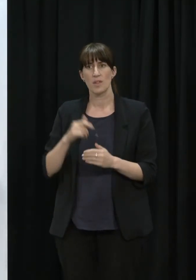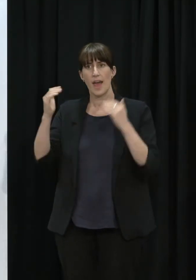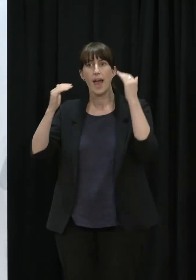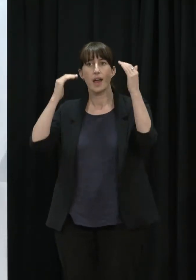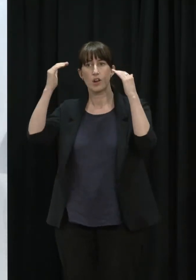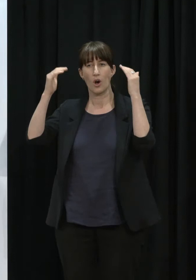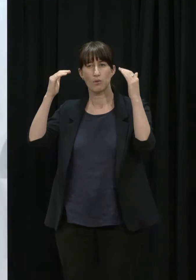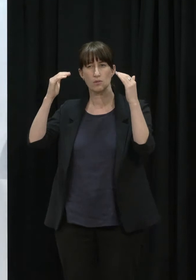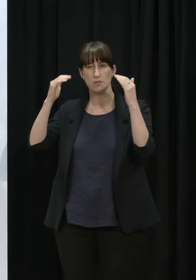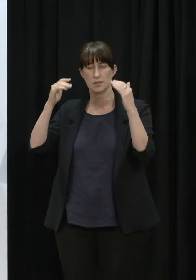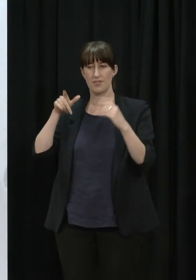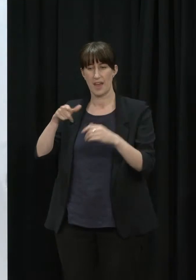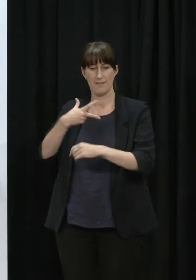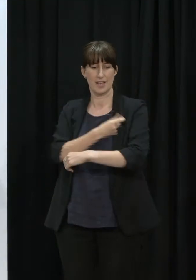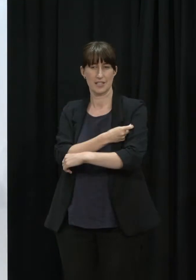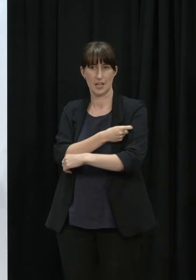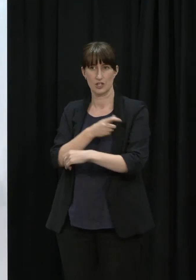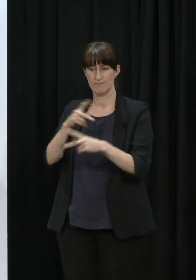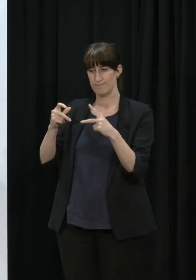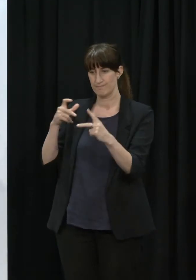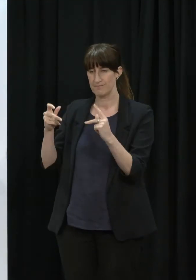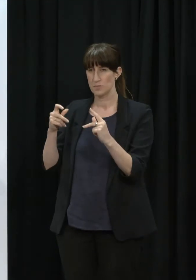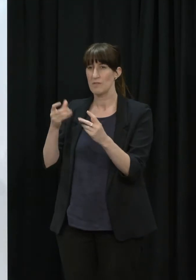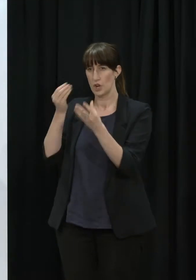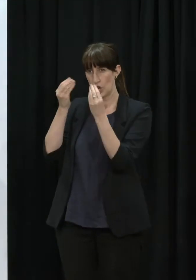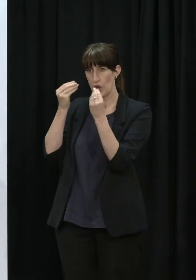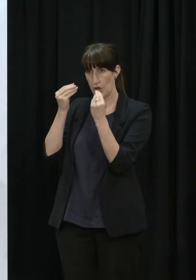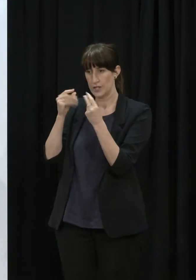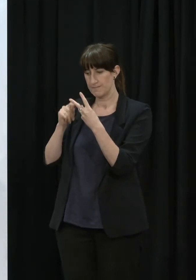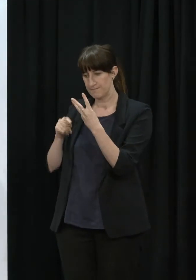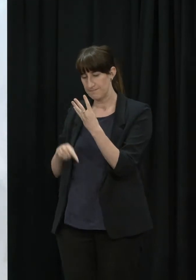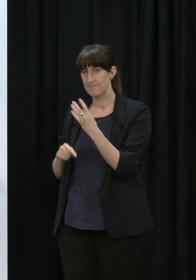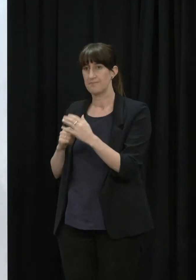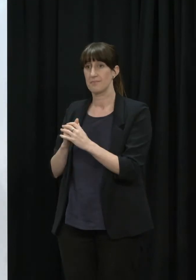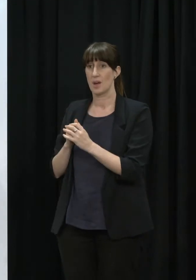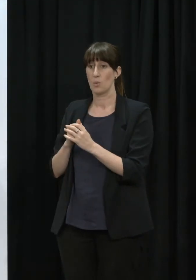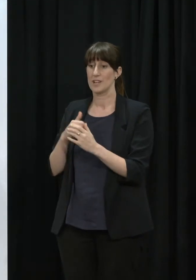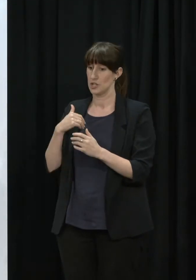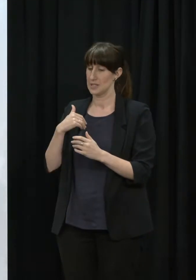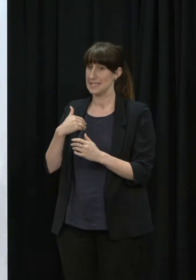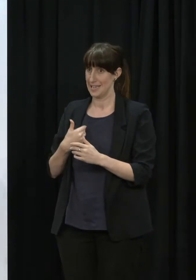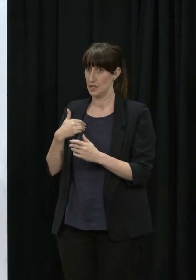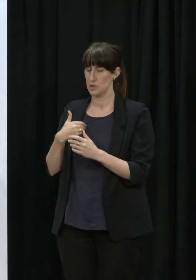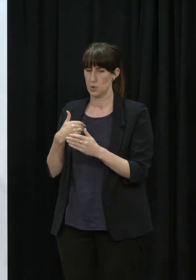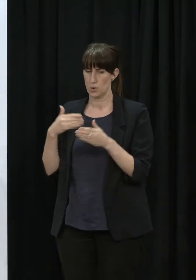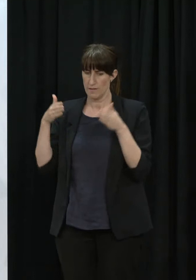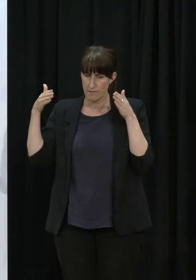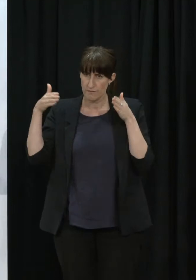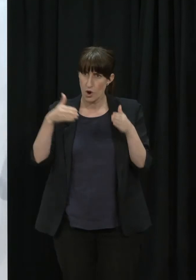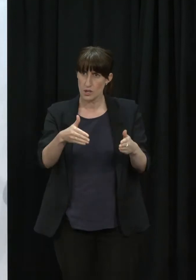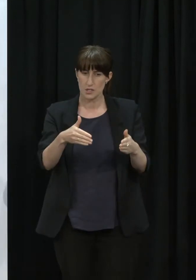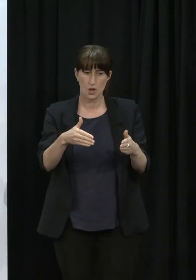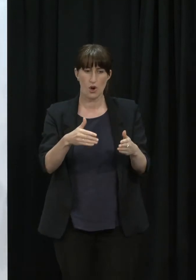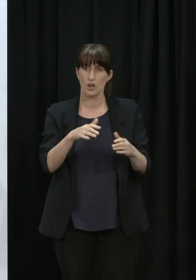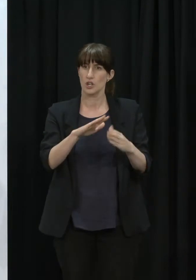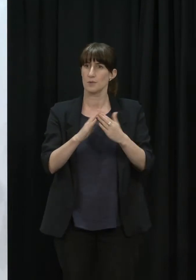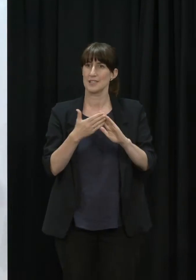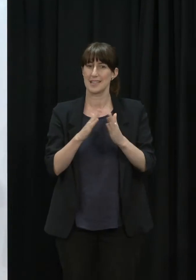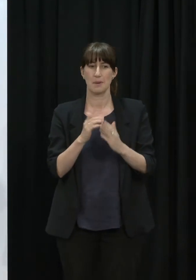He aha nga tamariki Murray e noho matua ana ki tenei roera? Ko Siobhan Greene te waimarie ka nui to taonga te kano kano ina tae mai kia taea te timata katoa i te wa ano. Ko nga mea i tohuhia i mua, engari,